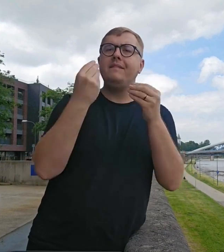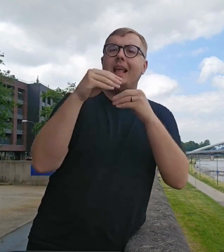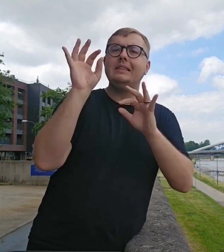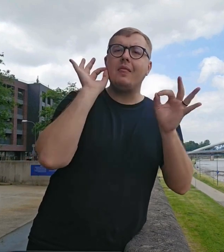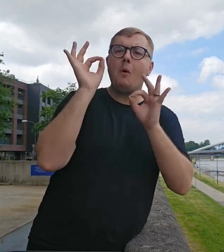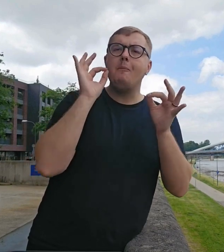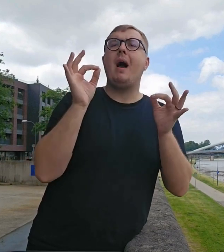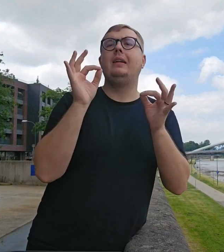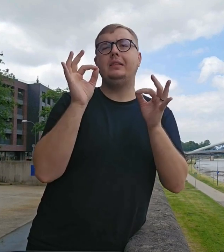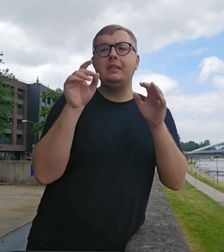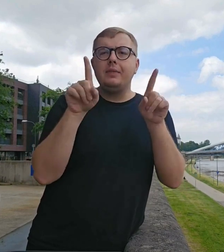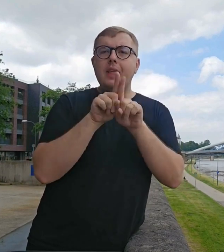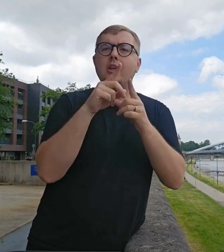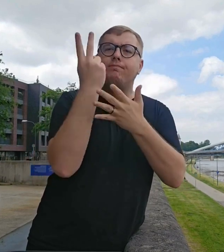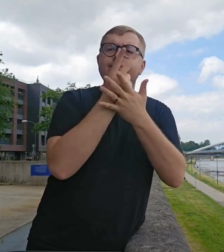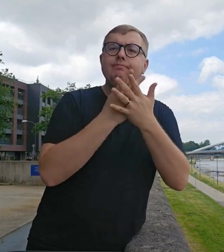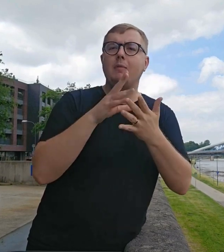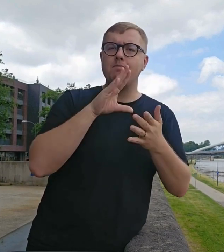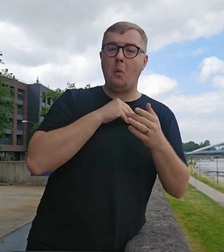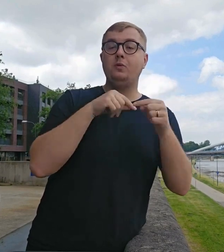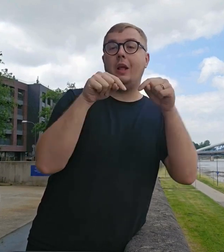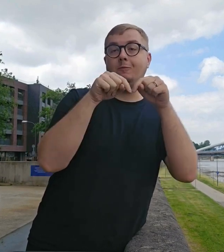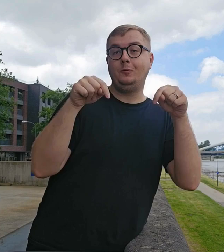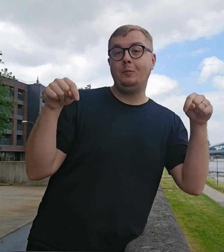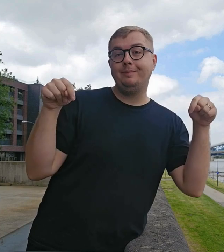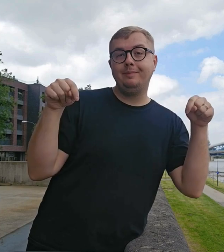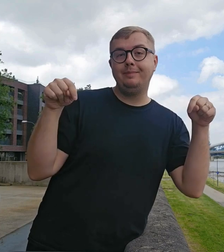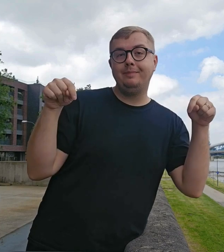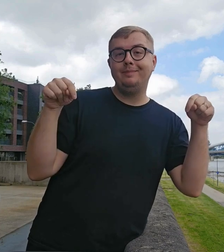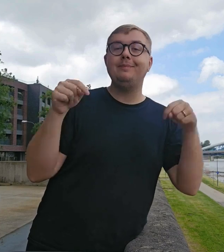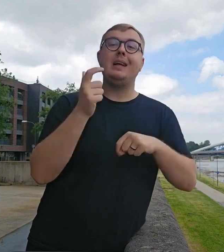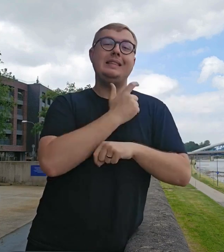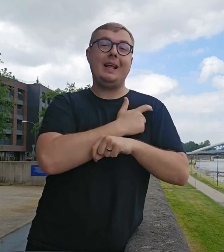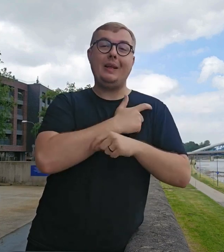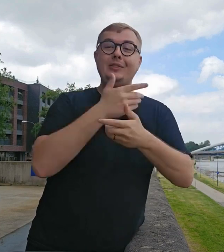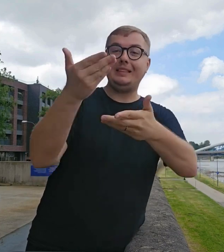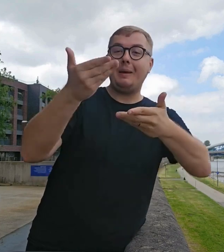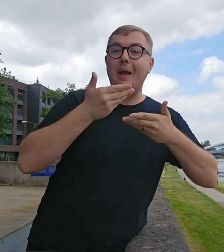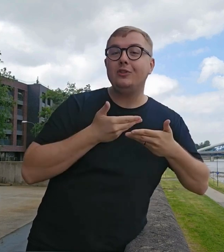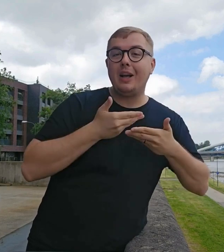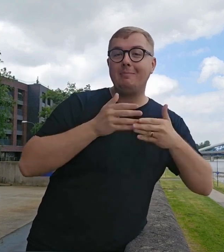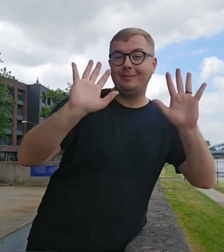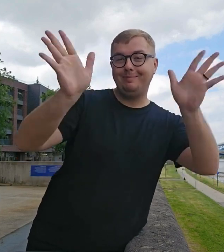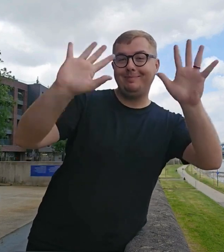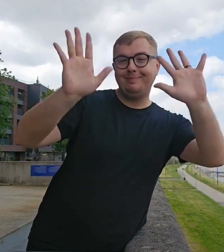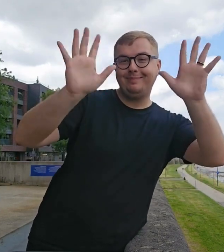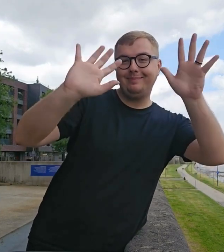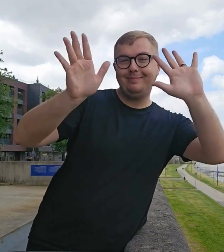Szczegóły: www.okn.edu.pl Zapraszam!